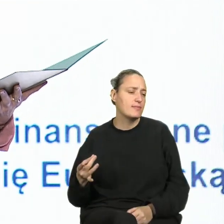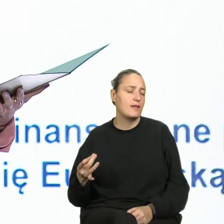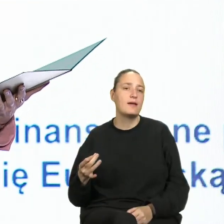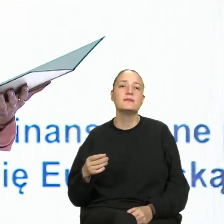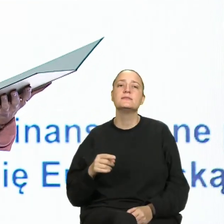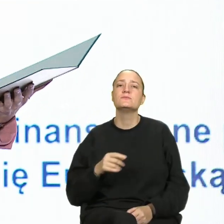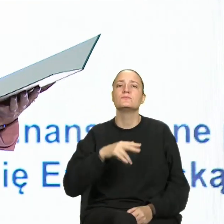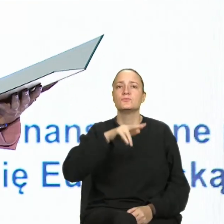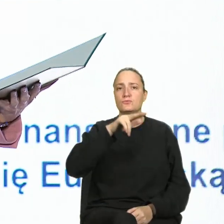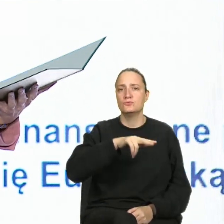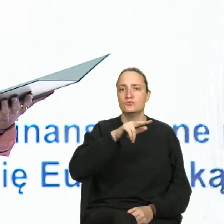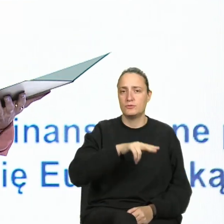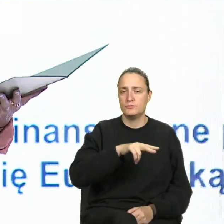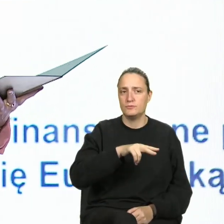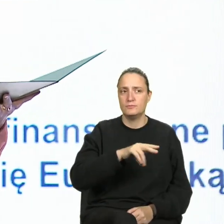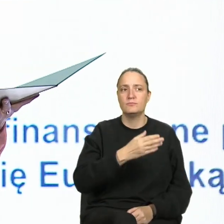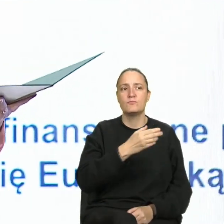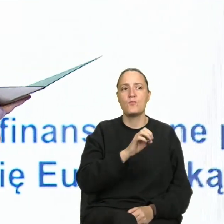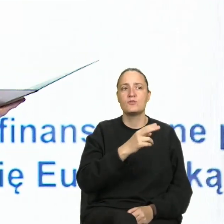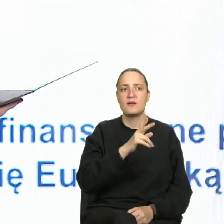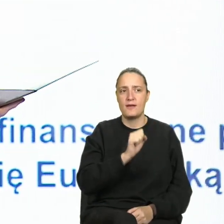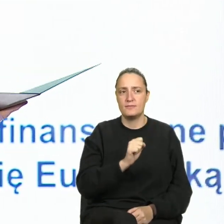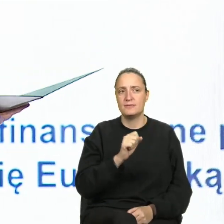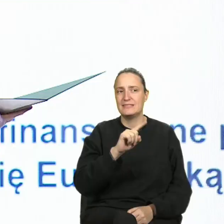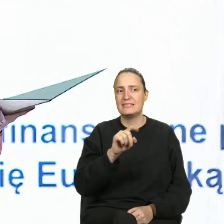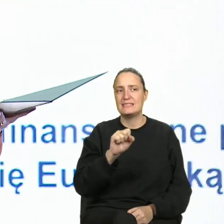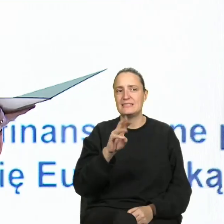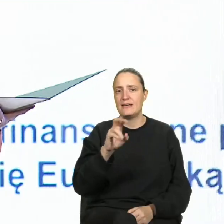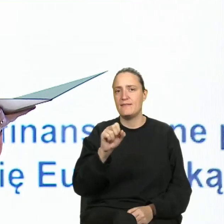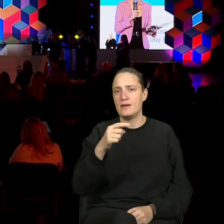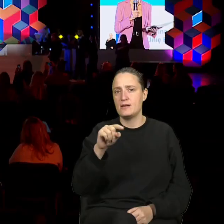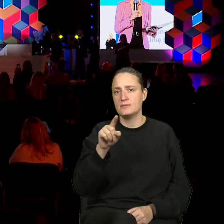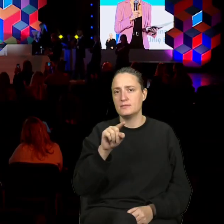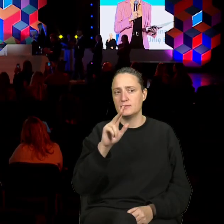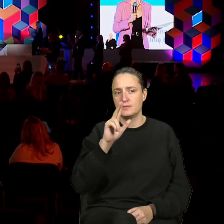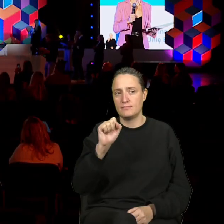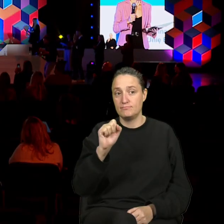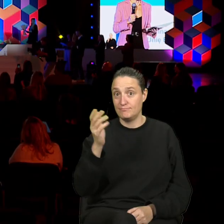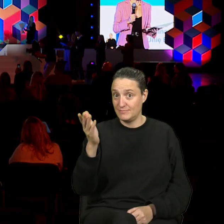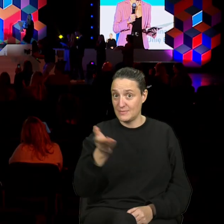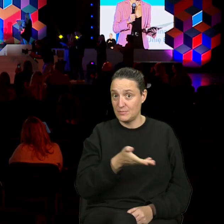Trzy powody. Ja mam jeden, to są ludzie, to jesteście państwo, to jesteście wy, my, oni.